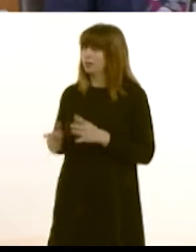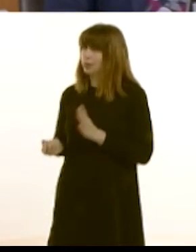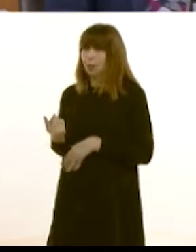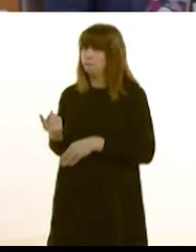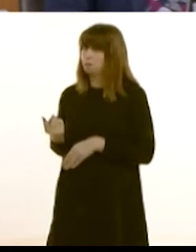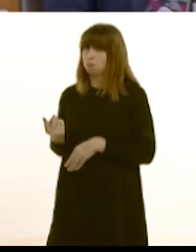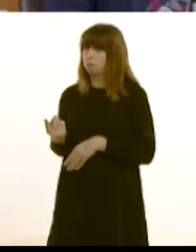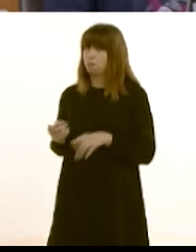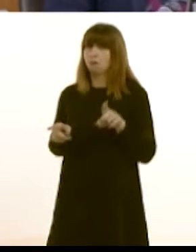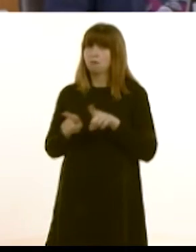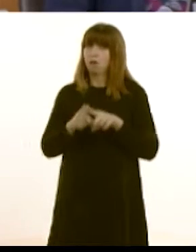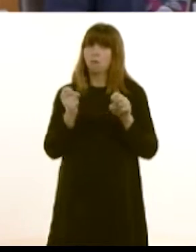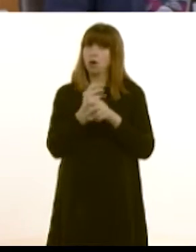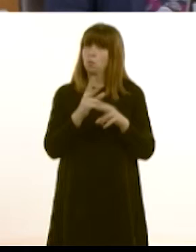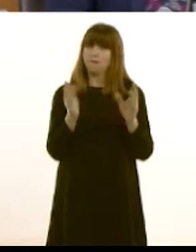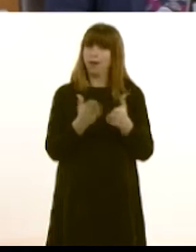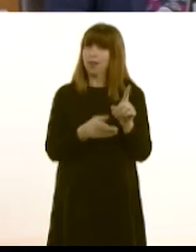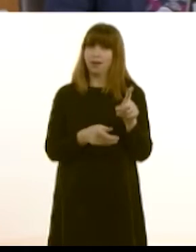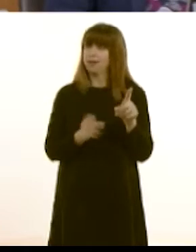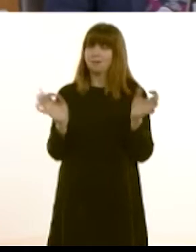Nid dwr yn dod dros wal oedd y broblem.